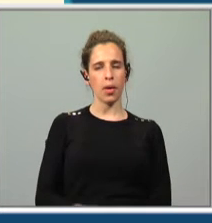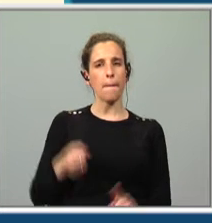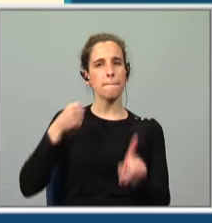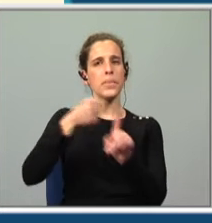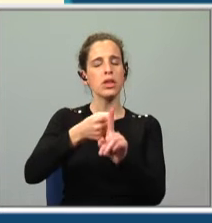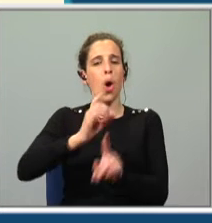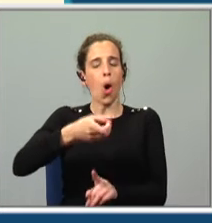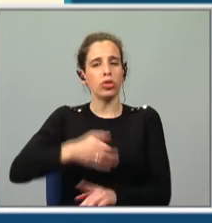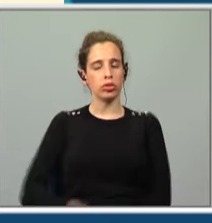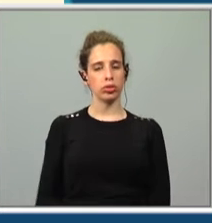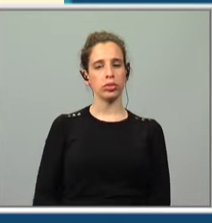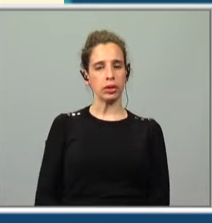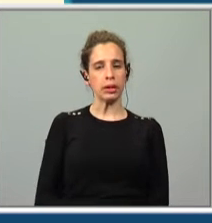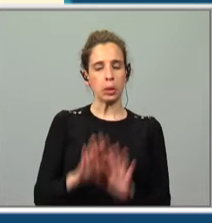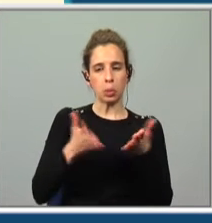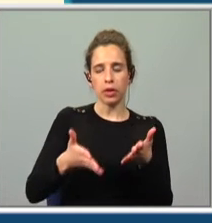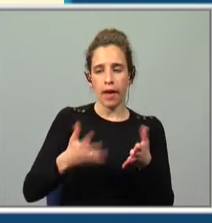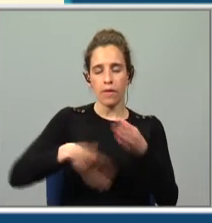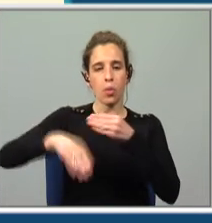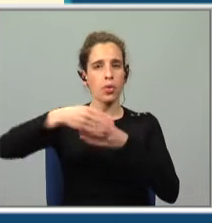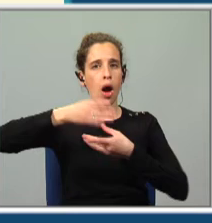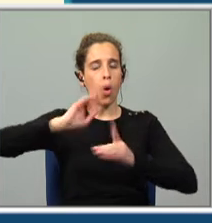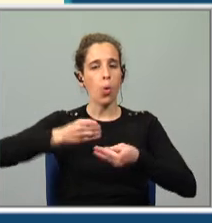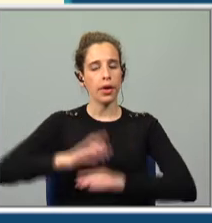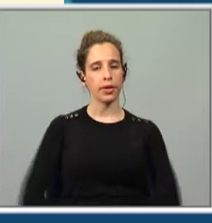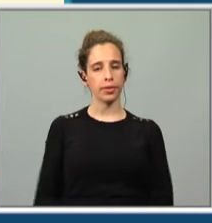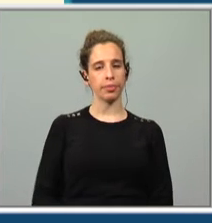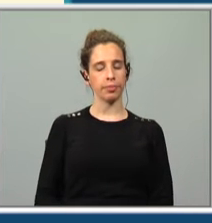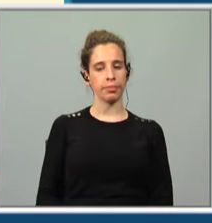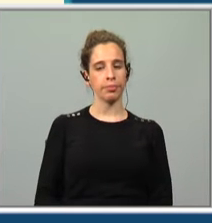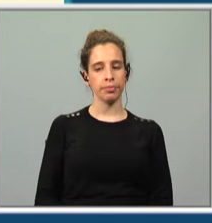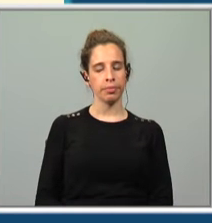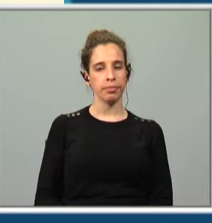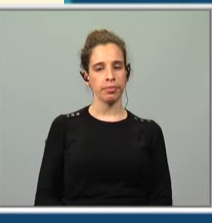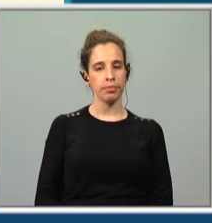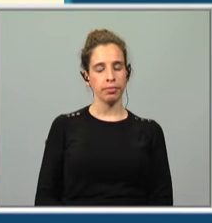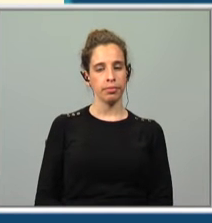missão o que tinham eles que completar o que teriam eles que fazer 任務他們必須完成什麼任務他們必須做什麼